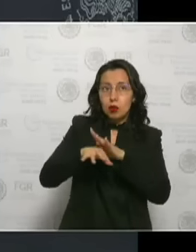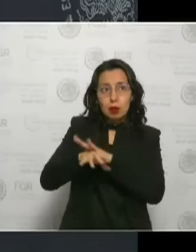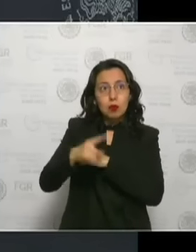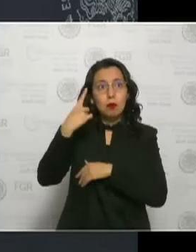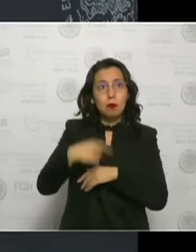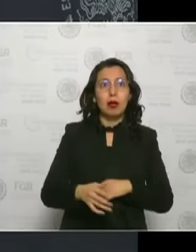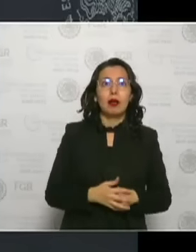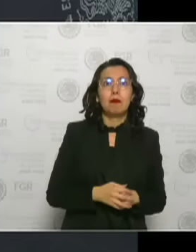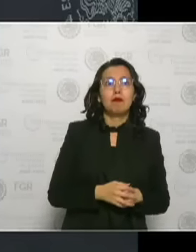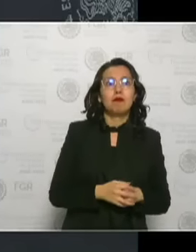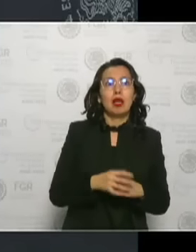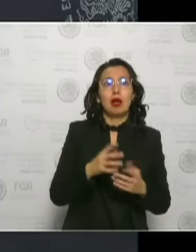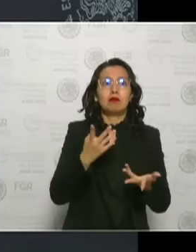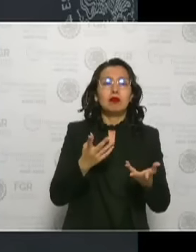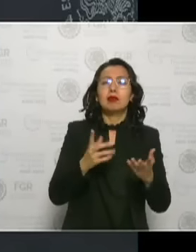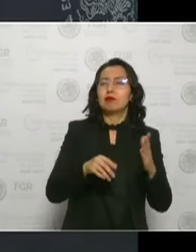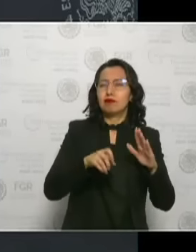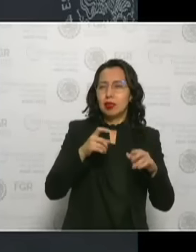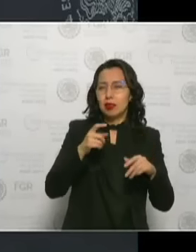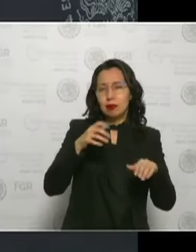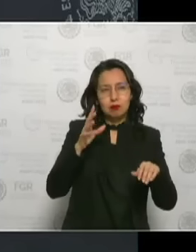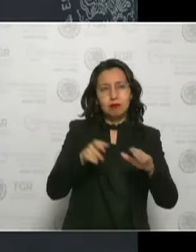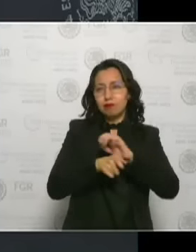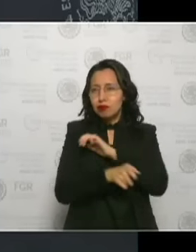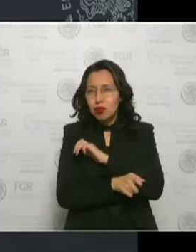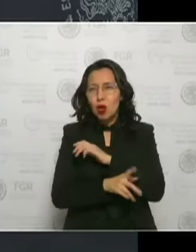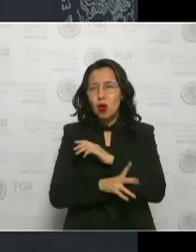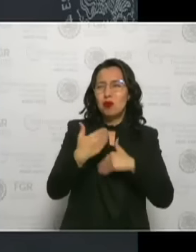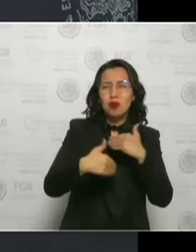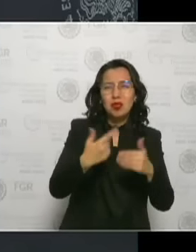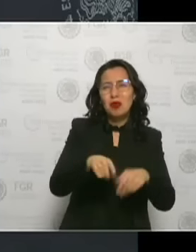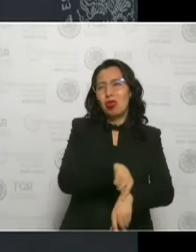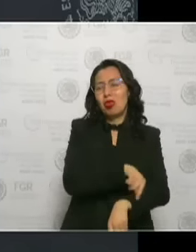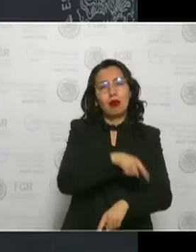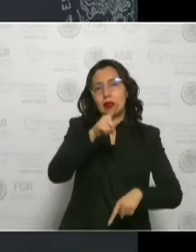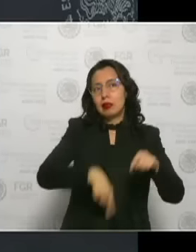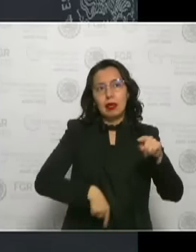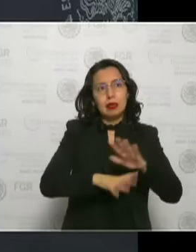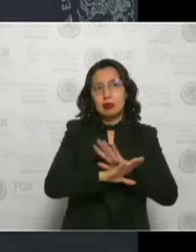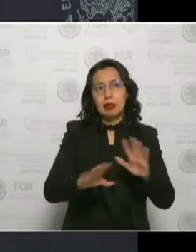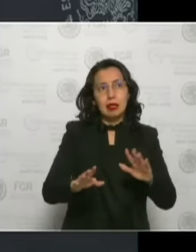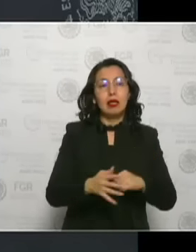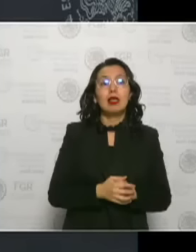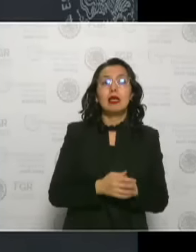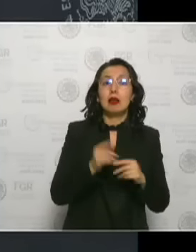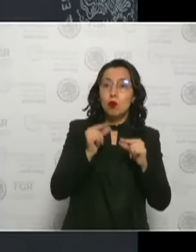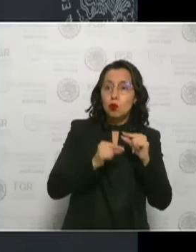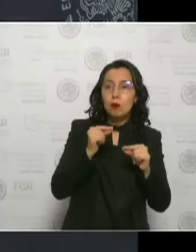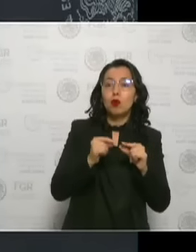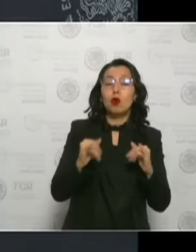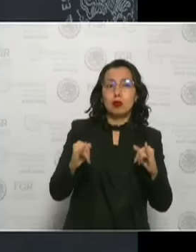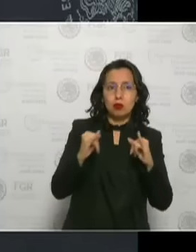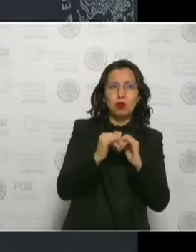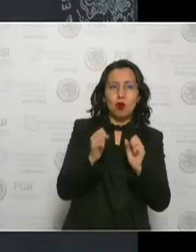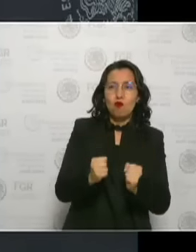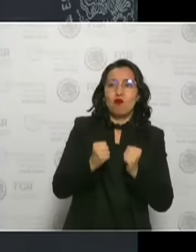duplicidades, frenar la inercia burocrática para construir el andamiaje institucional que soporte